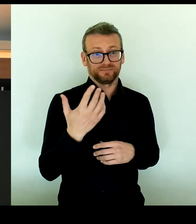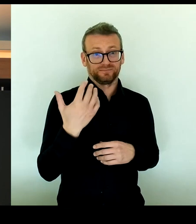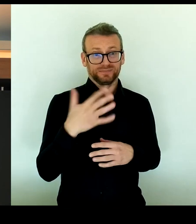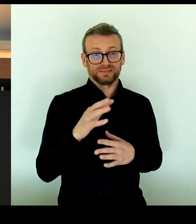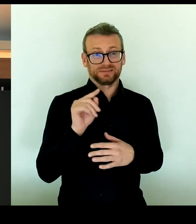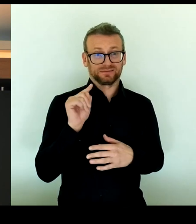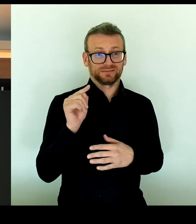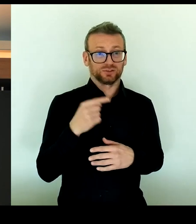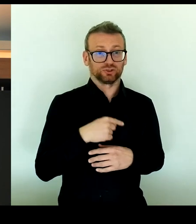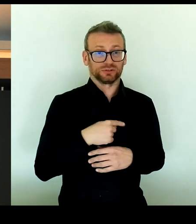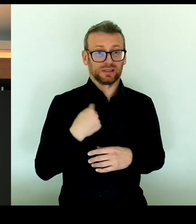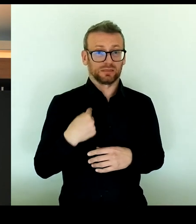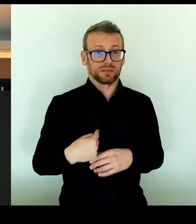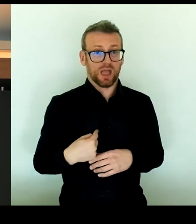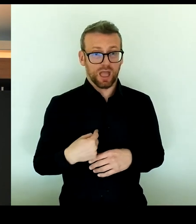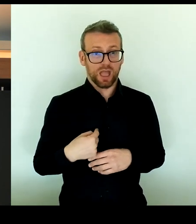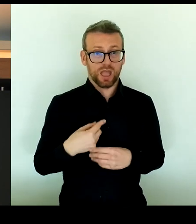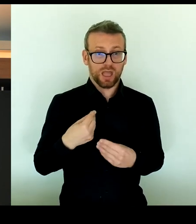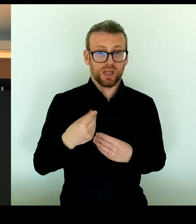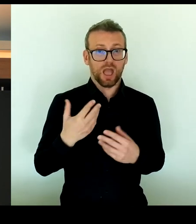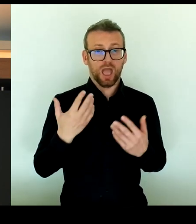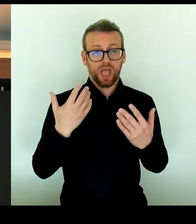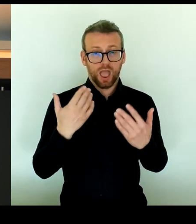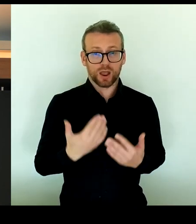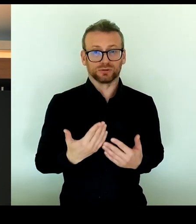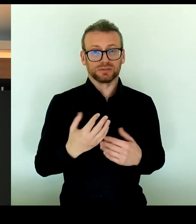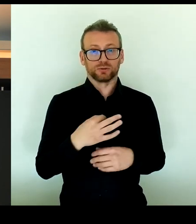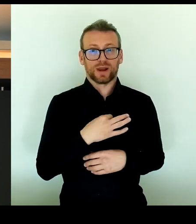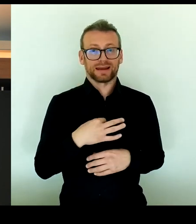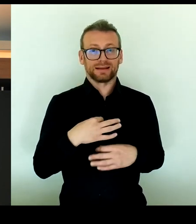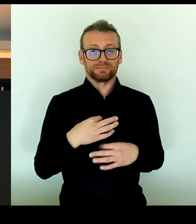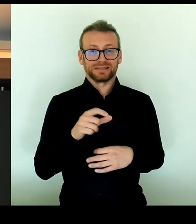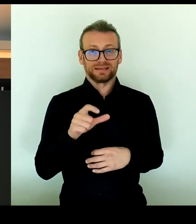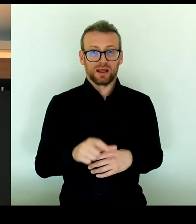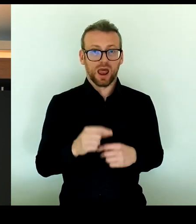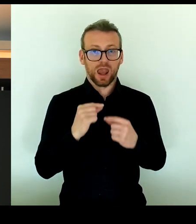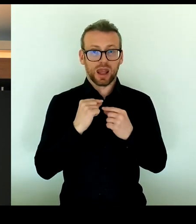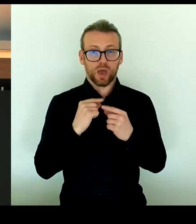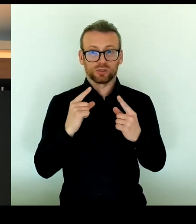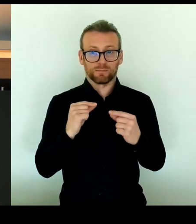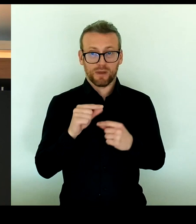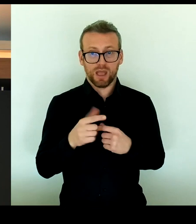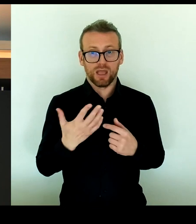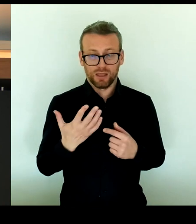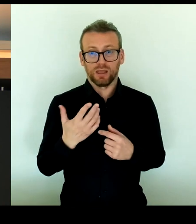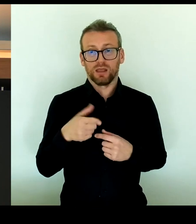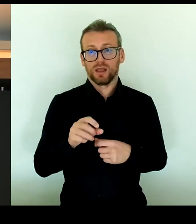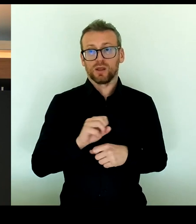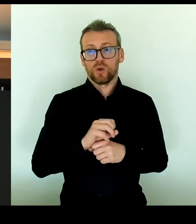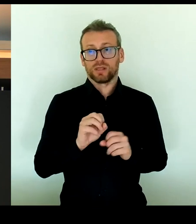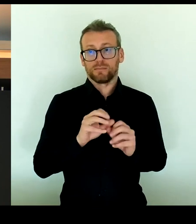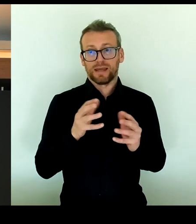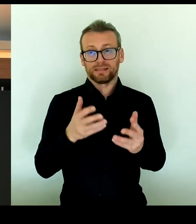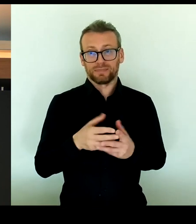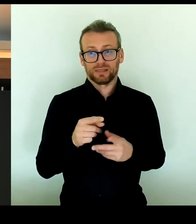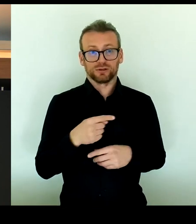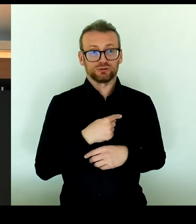Grundrechte weitestgehend entkernt. Vielerorts wurden Sammlungen besonders schützenswerter Gesundheitsdaten angelegt.